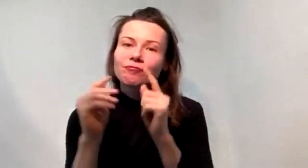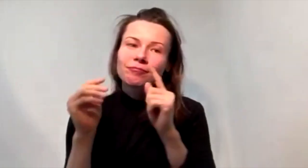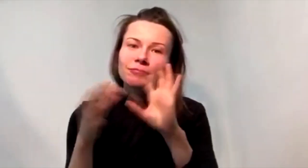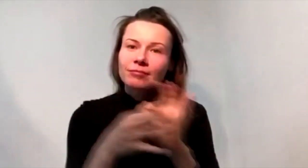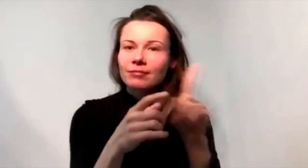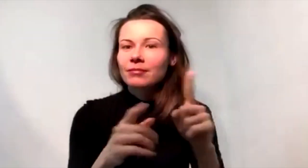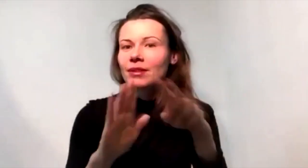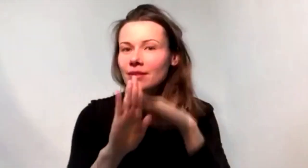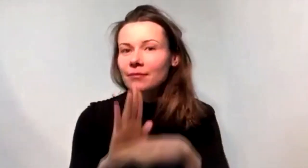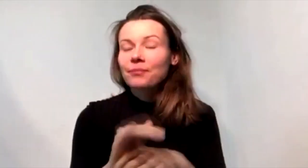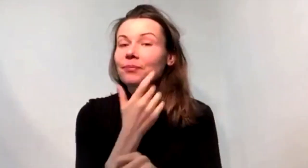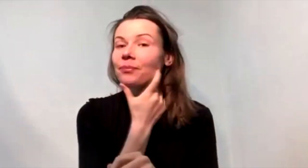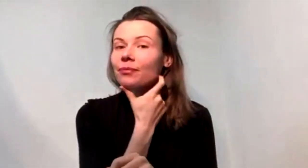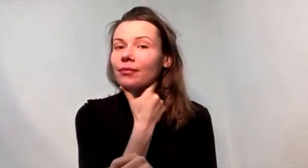między innymi wprowadzono różne zasady.